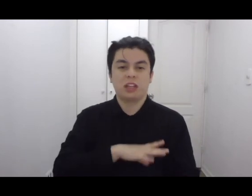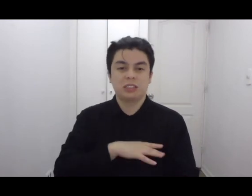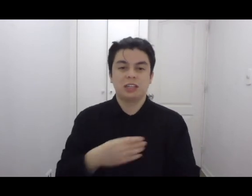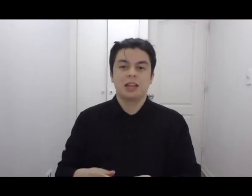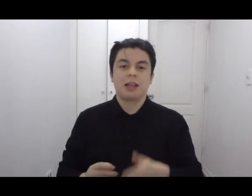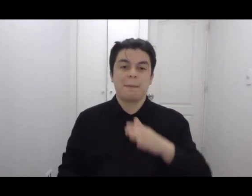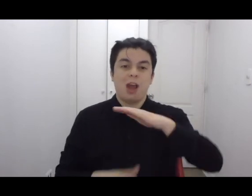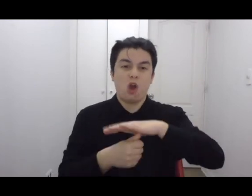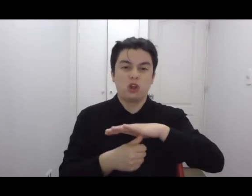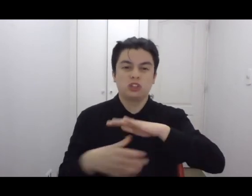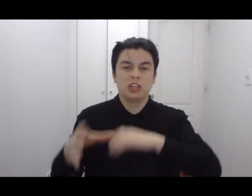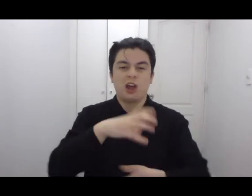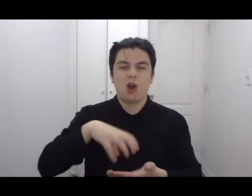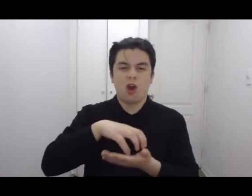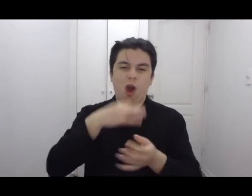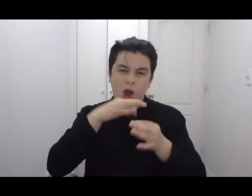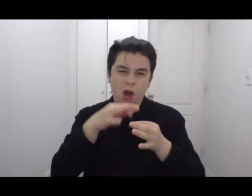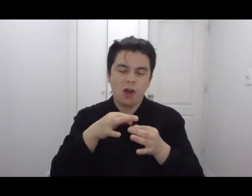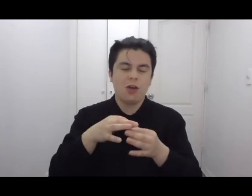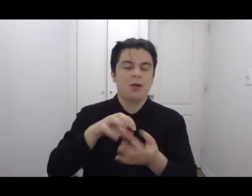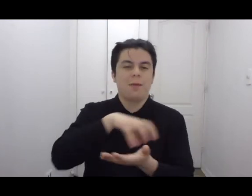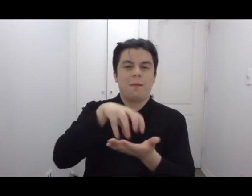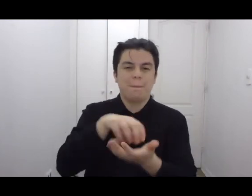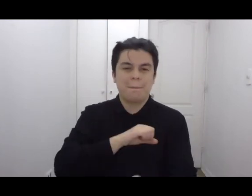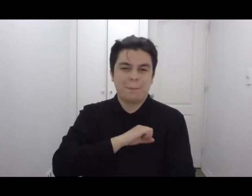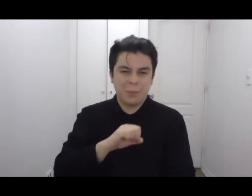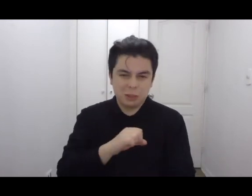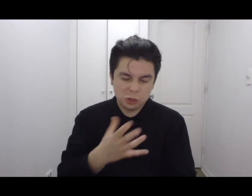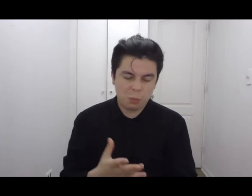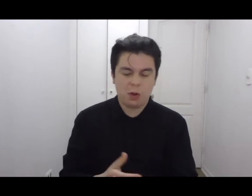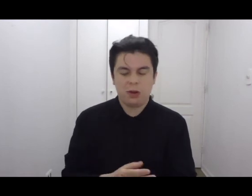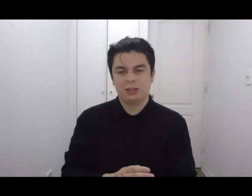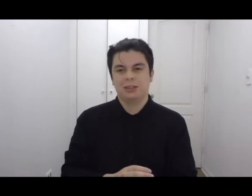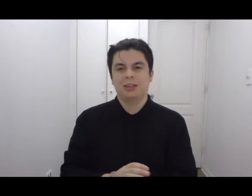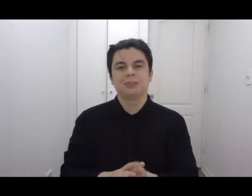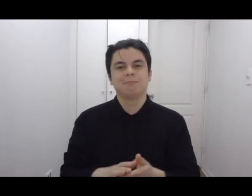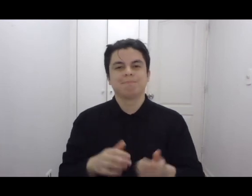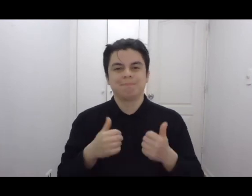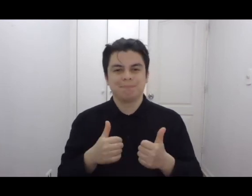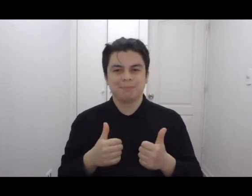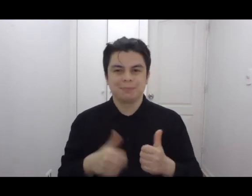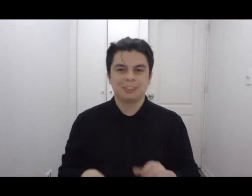de chile y del consejo regional metropolitano así que damos por terminada esta temporada